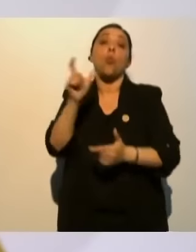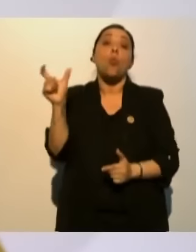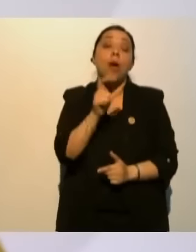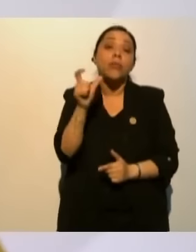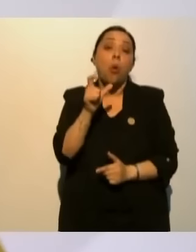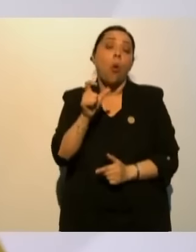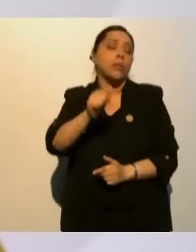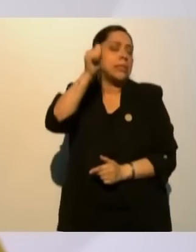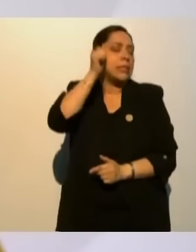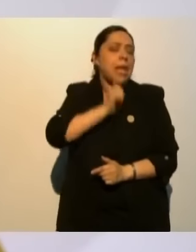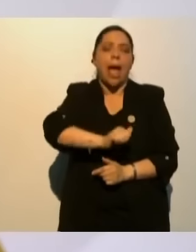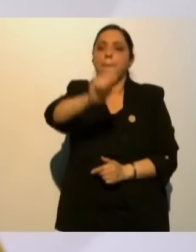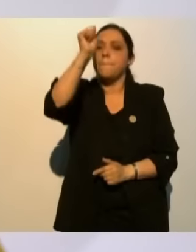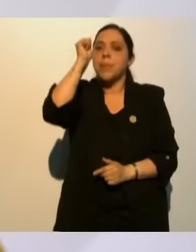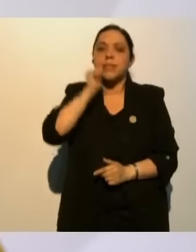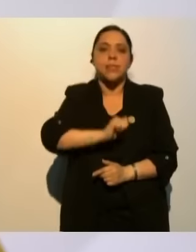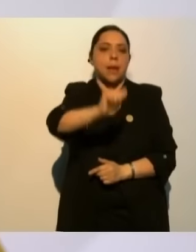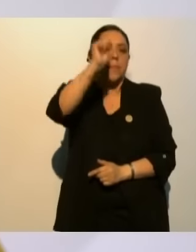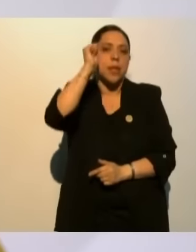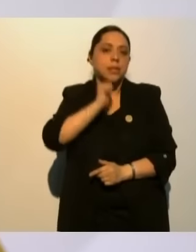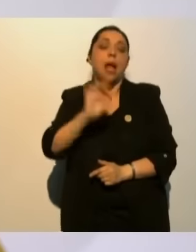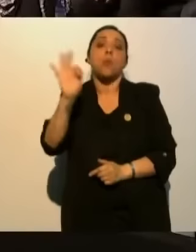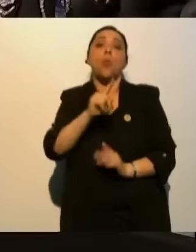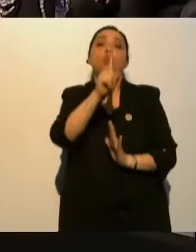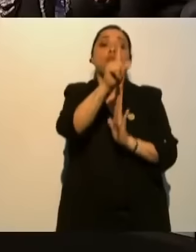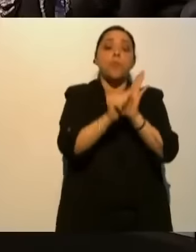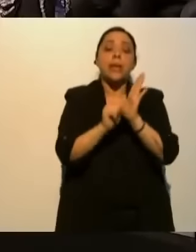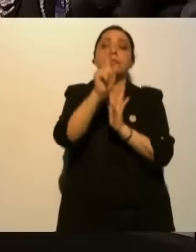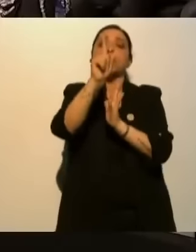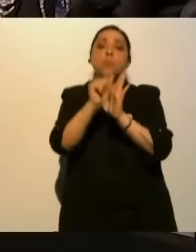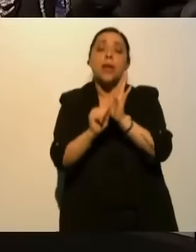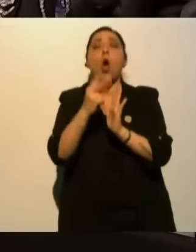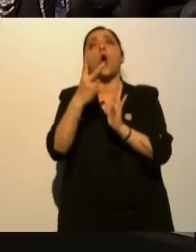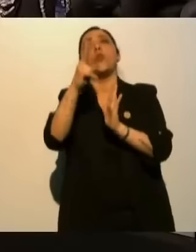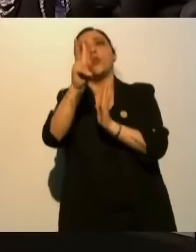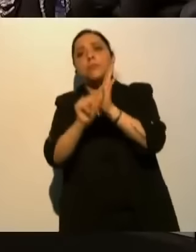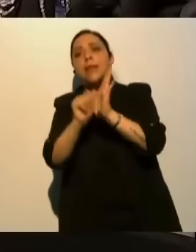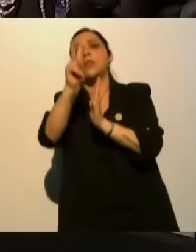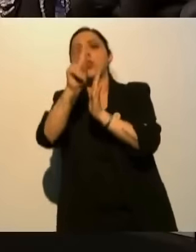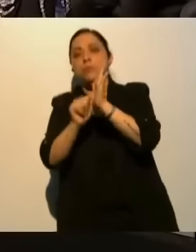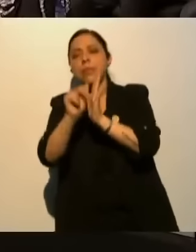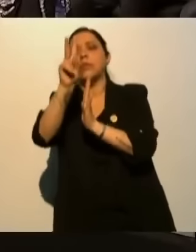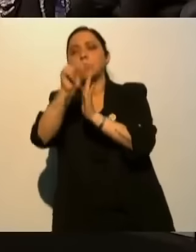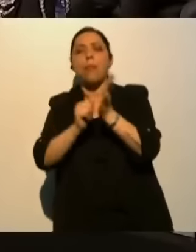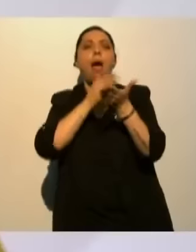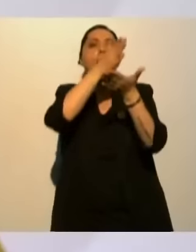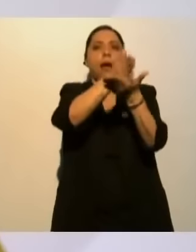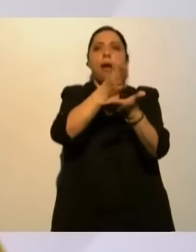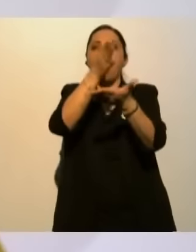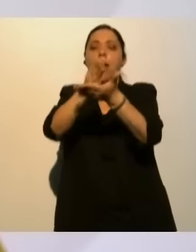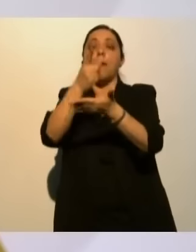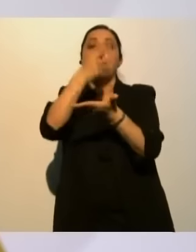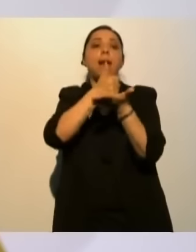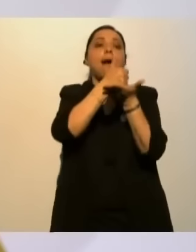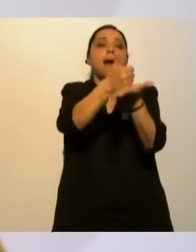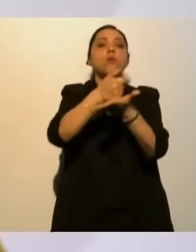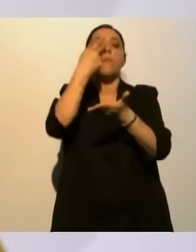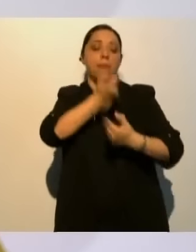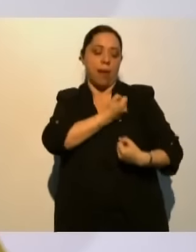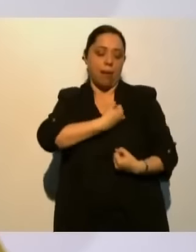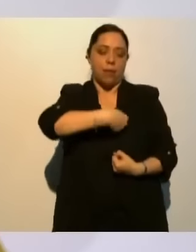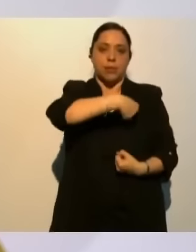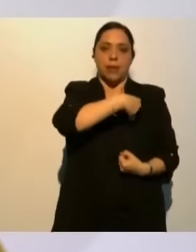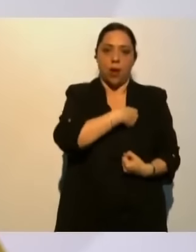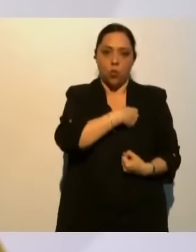al mes o una vez cada dos meses para atender la prevención de la salud y Dentro de poco estaremos